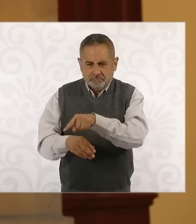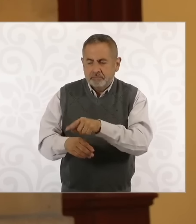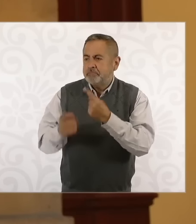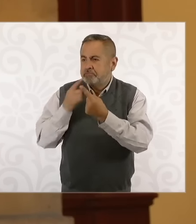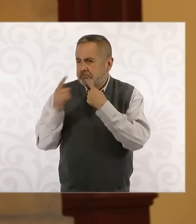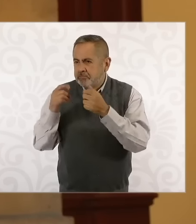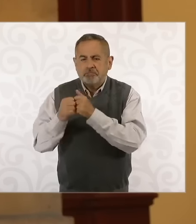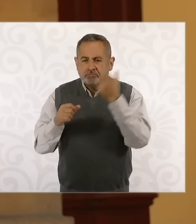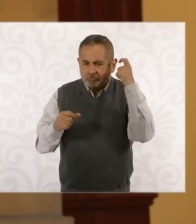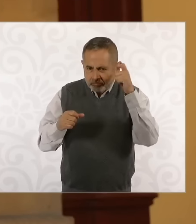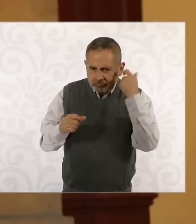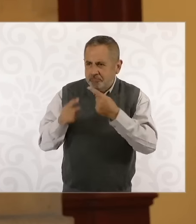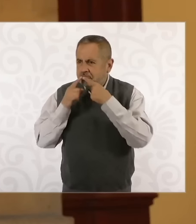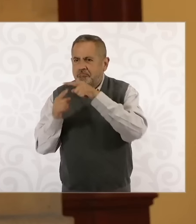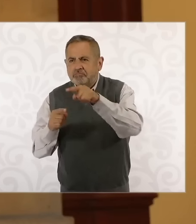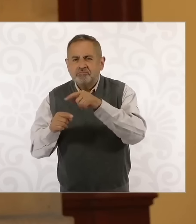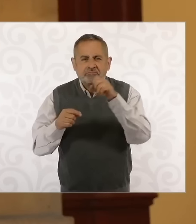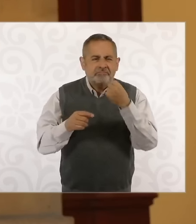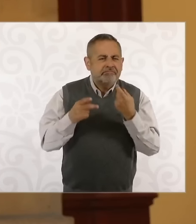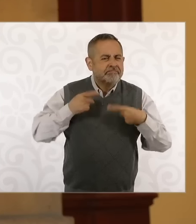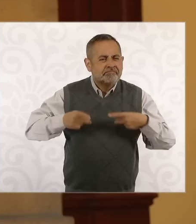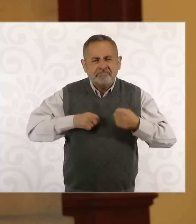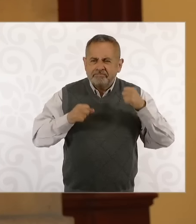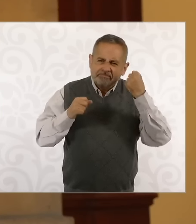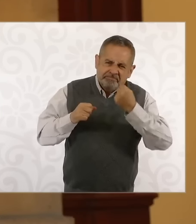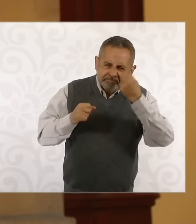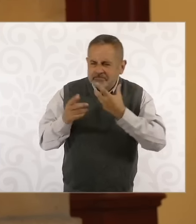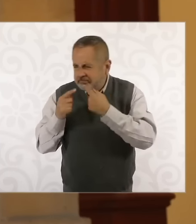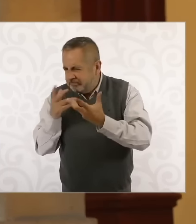con activistas en Querétaro. Tuvos una reunión reciente y una de las primeras cosas que me que me